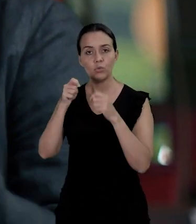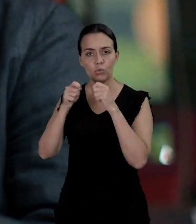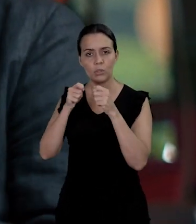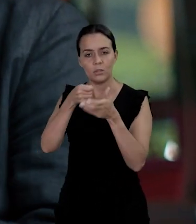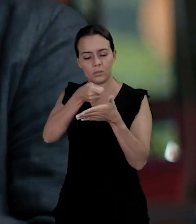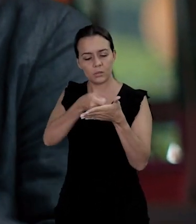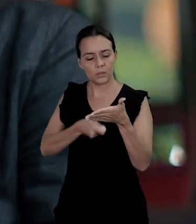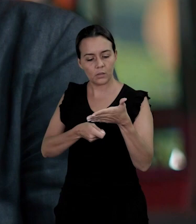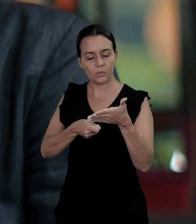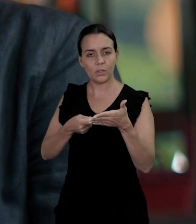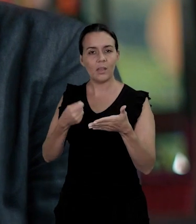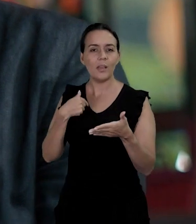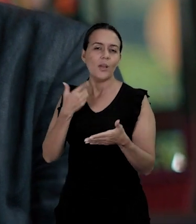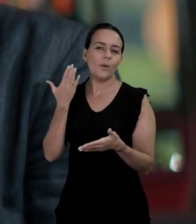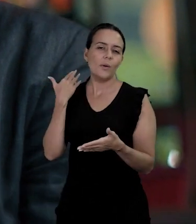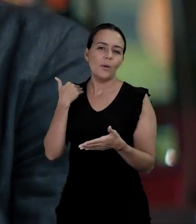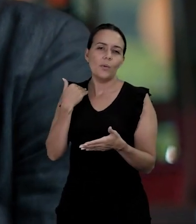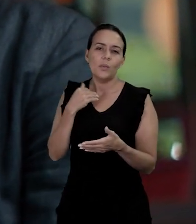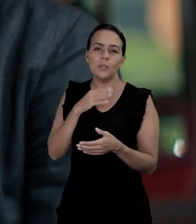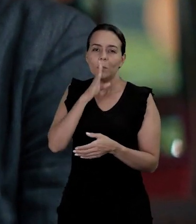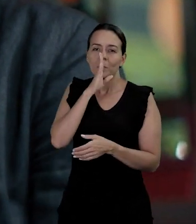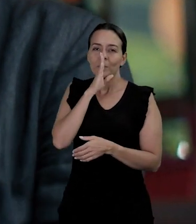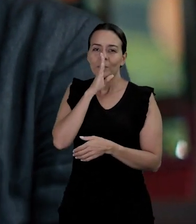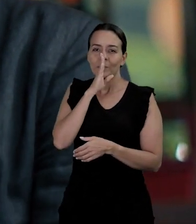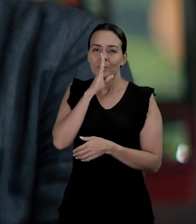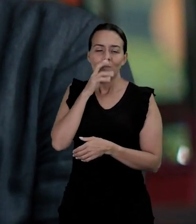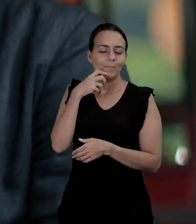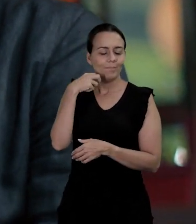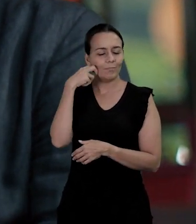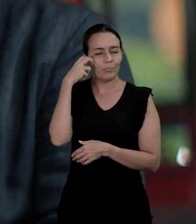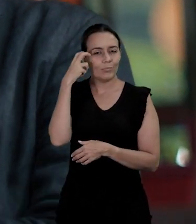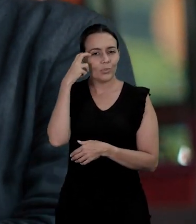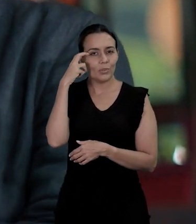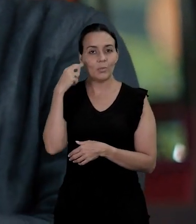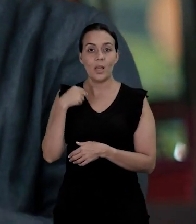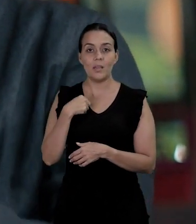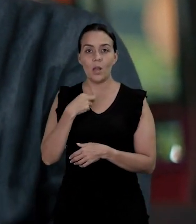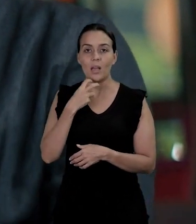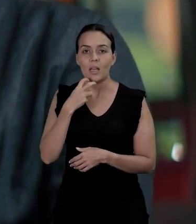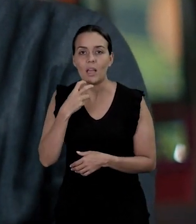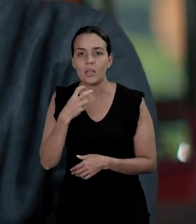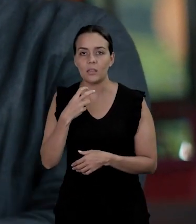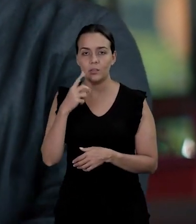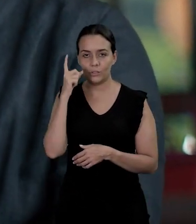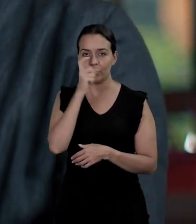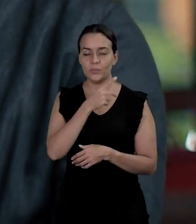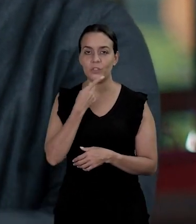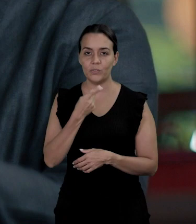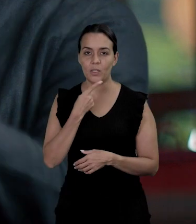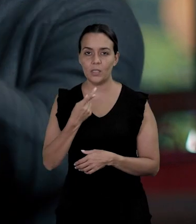e eu não falava, porque eu era muito tímido e eu sou meio gago. Então, para mim, escrever era a minha defesa, quase,